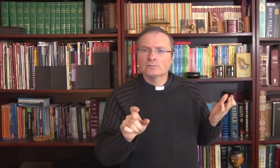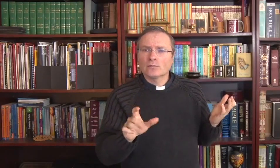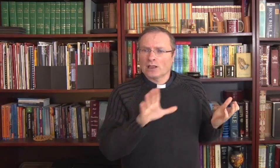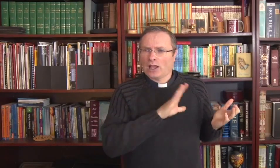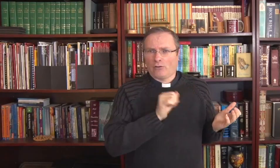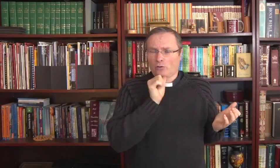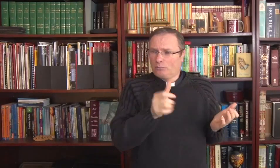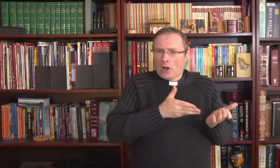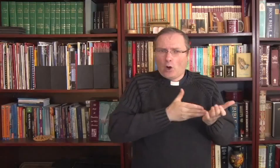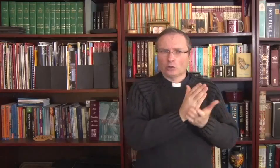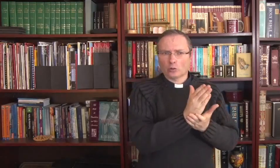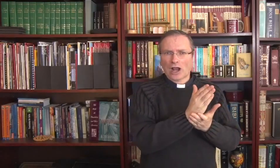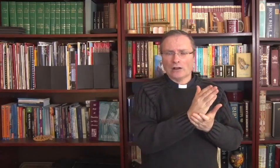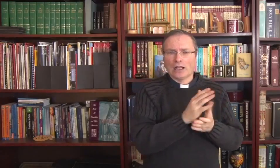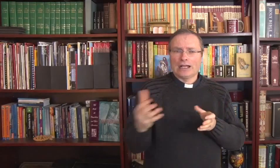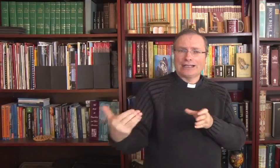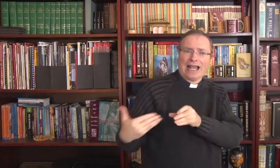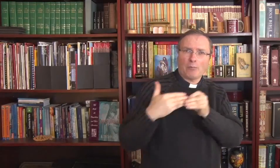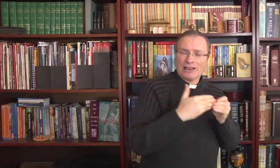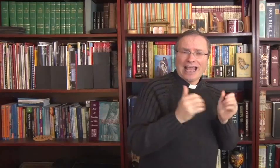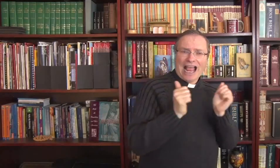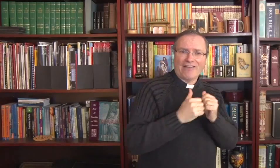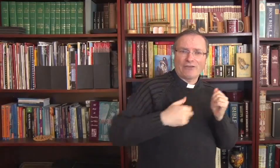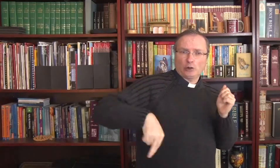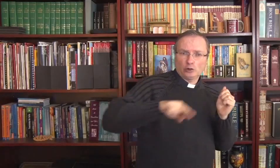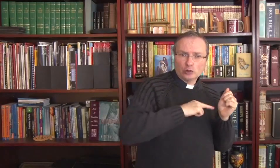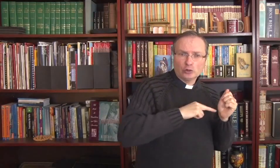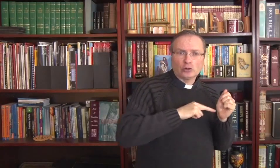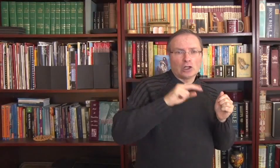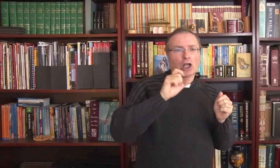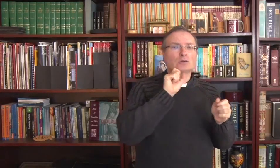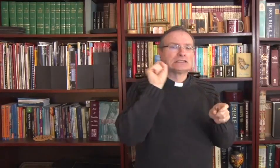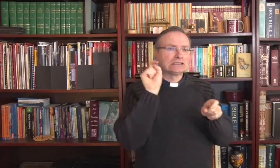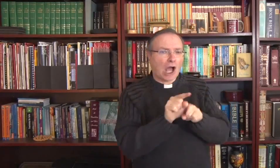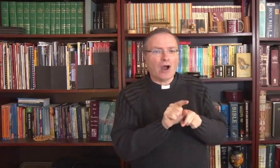N’avons-nous pas le droit d’emmener avec nous une sœur